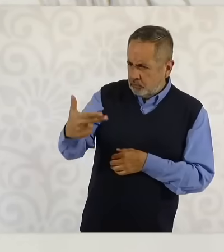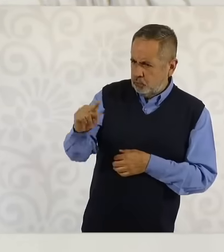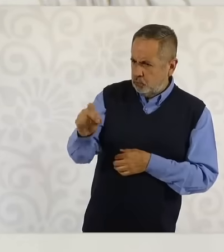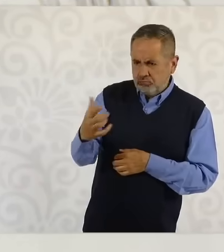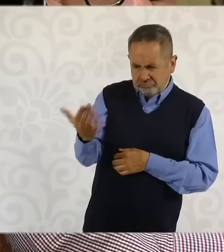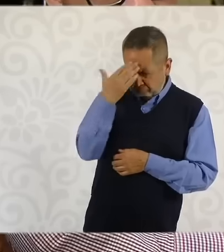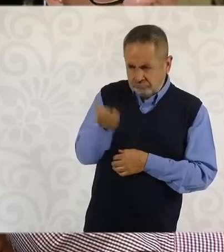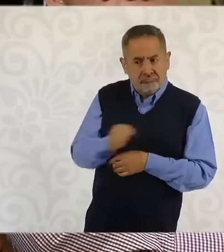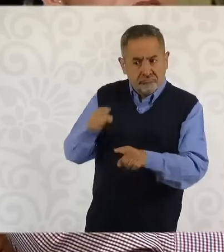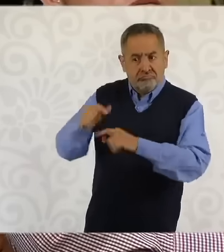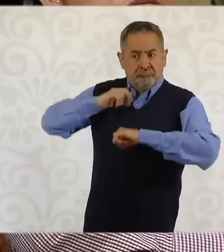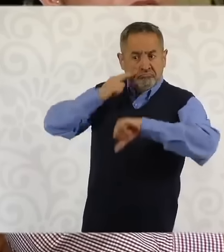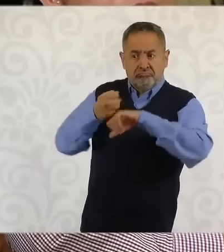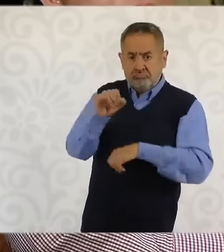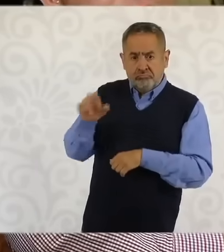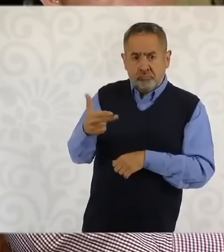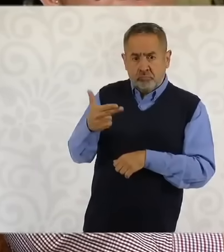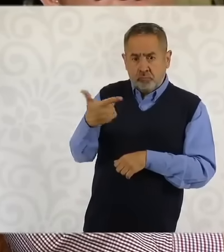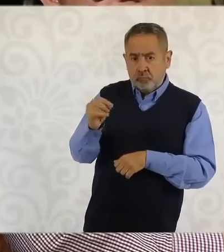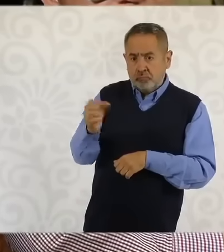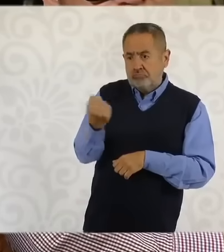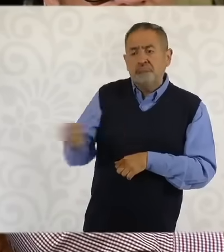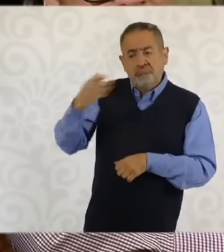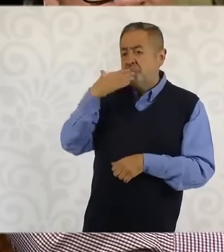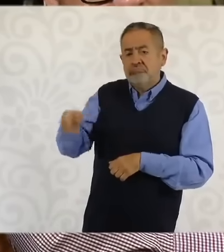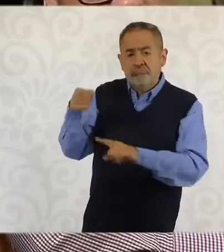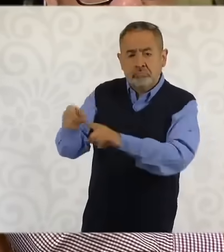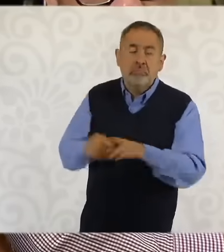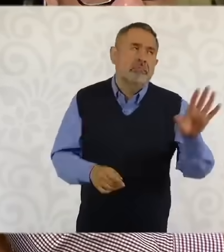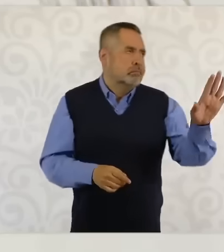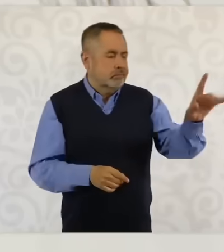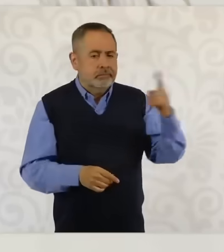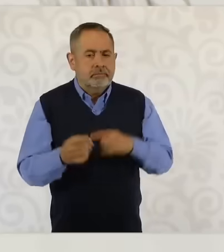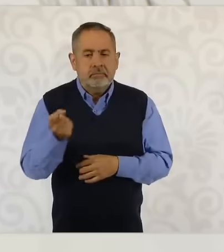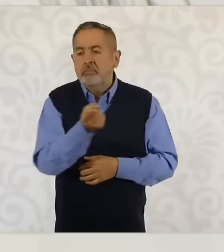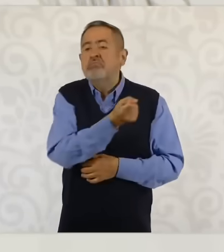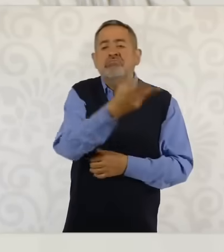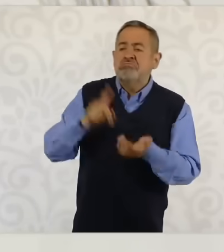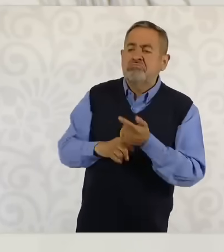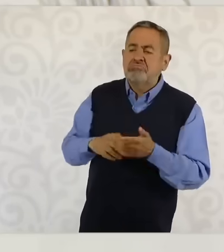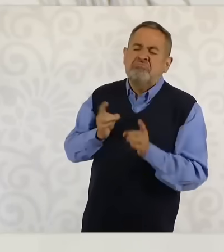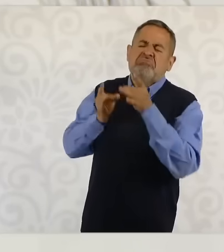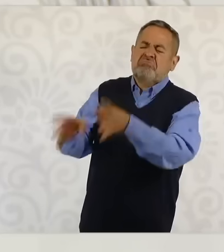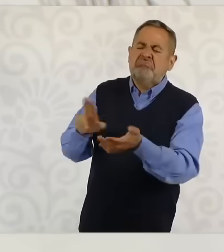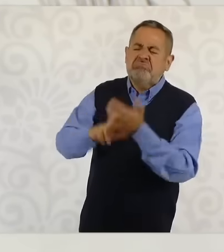Hugo Aguilar es un buen jurista ay presidenta lo que pasa es que hay mucho racismo no no pero no